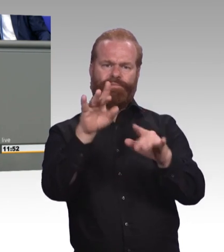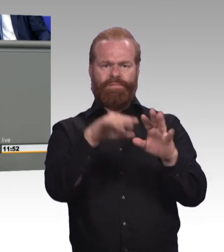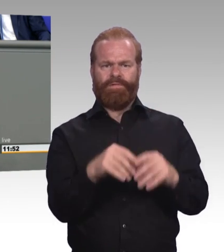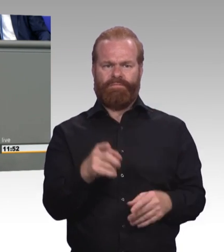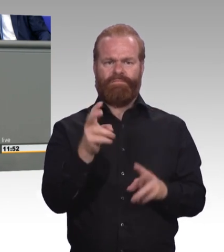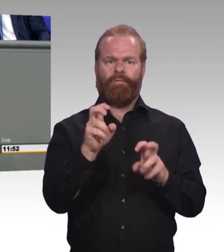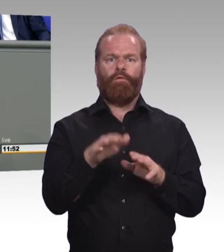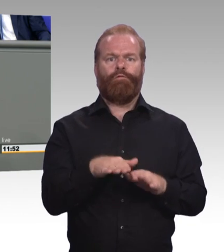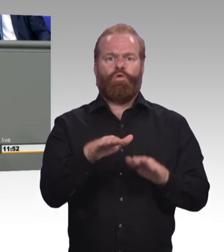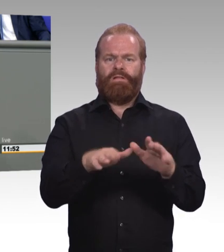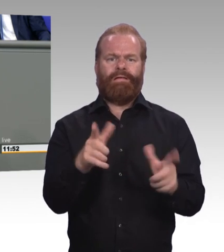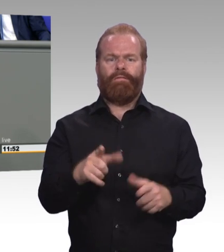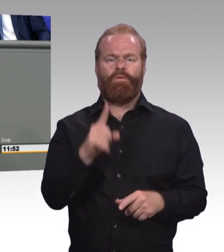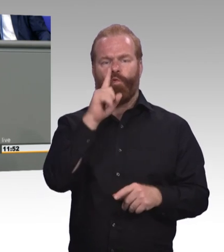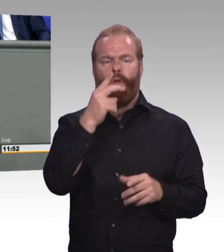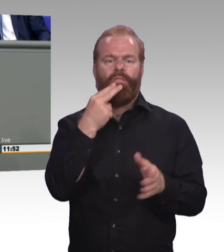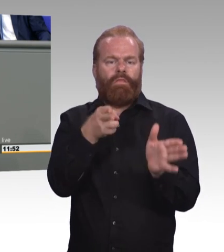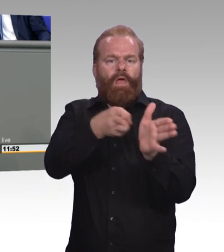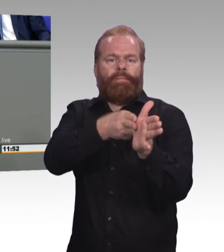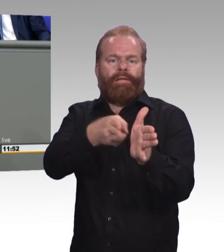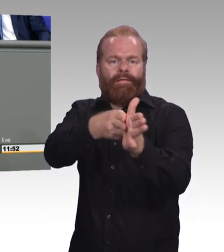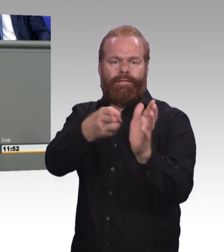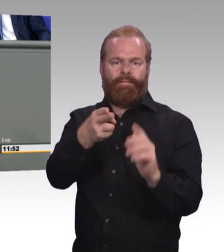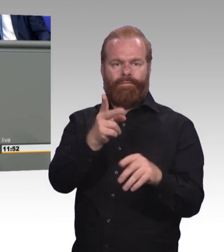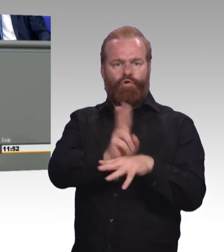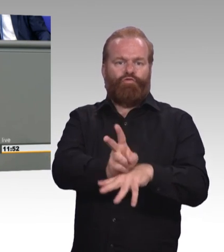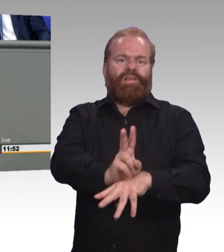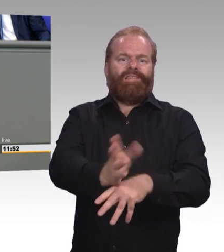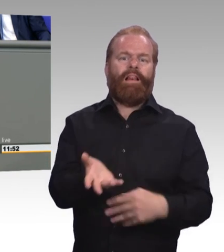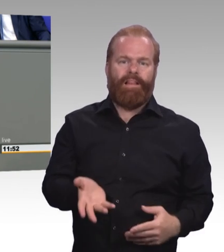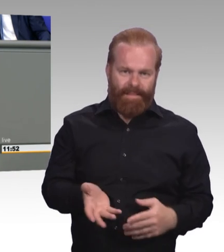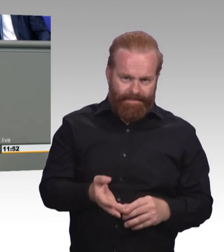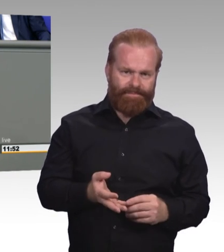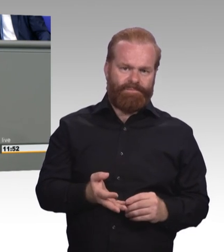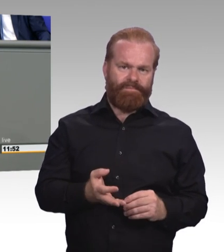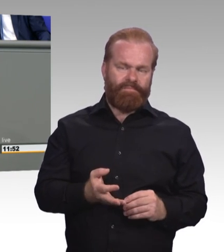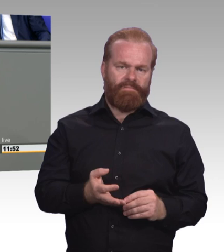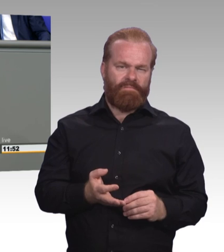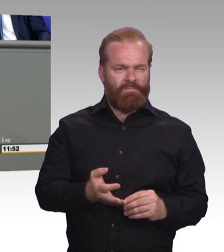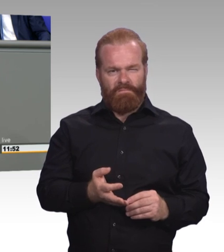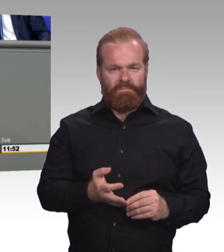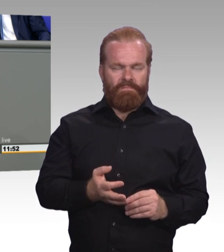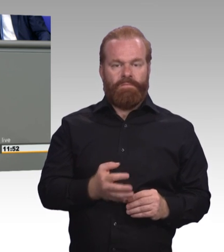in gewohnter Manier eine Exzellenz- initiative berufliche Bildung vor, die endlich wieder mehr junge Menschen dafür begeistert,